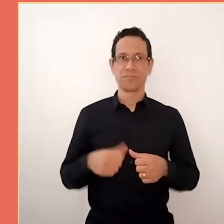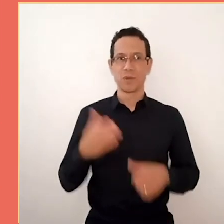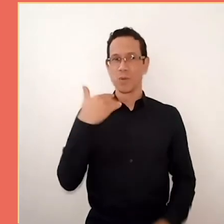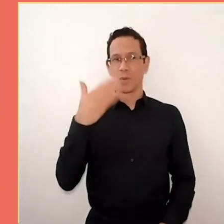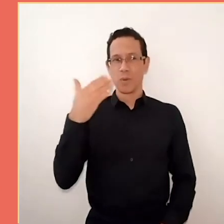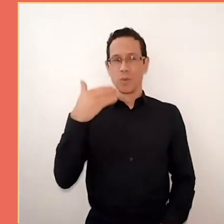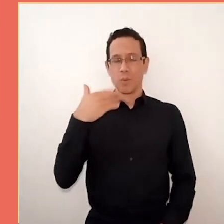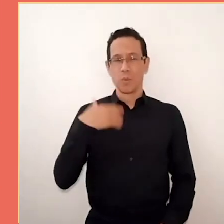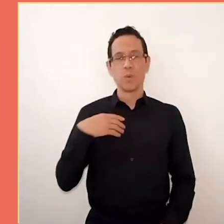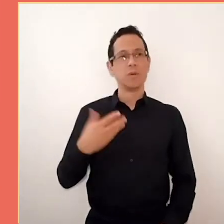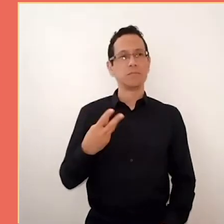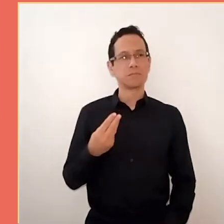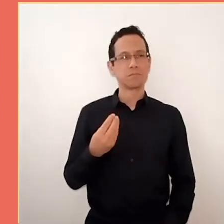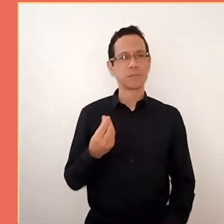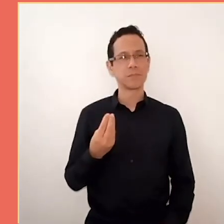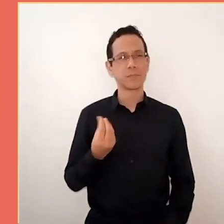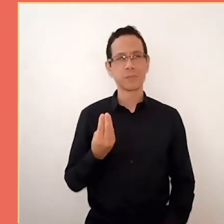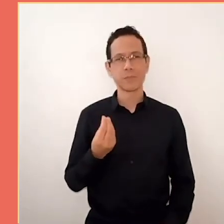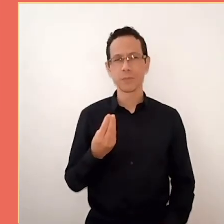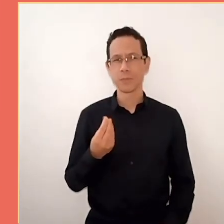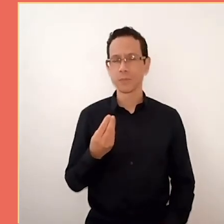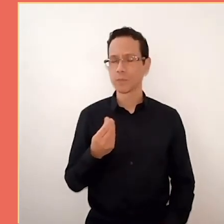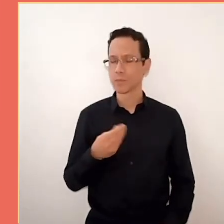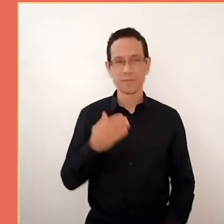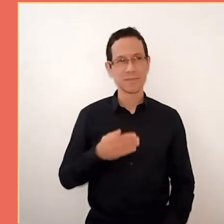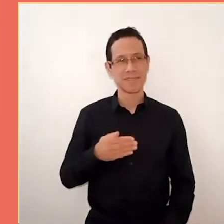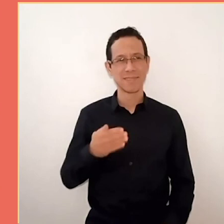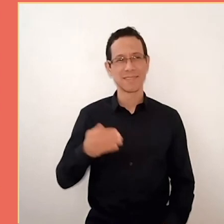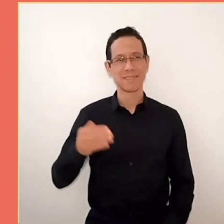mas a gente ainda fica com aquela pimenta na gente ali, pegando.